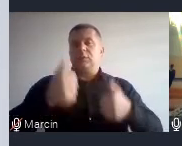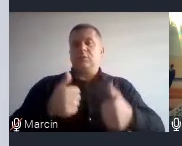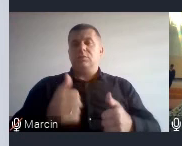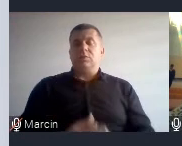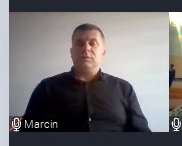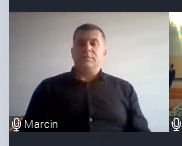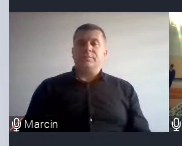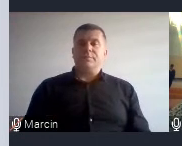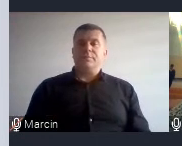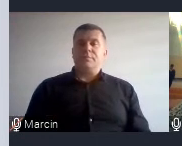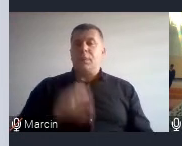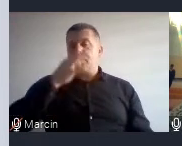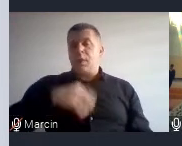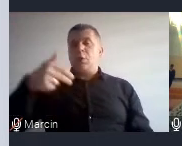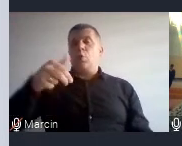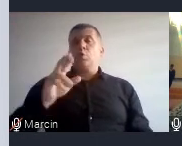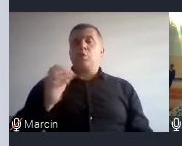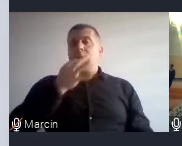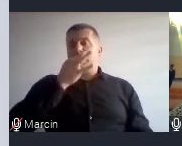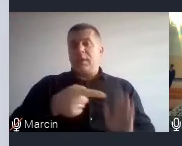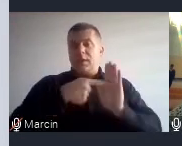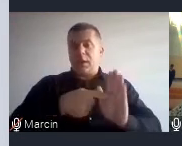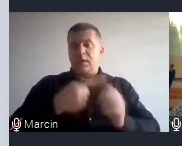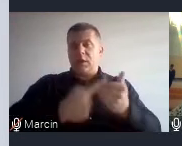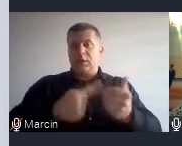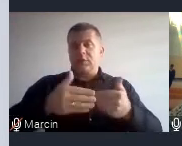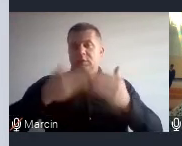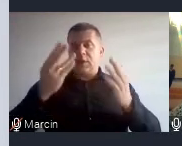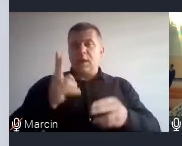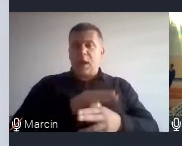Pani Urszula pytała: "Czy termin liczy się w dniach kalendarzowych czy roboczych?"